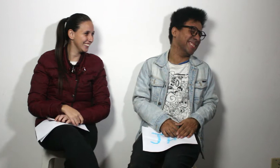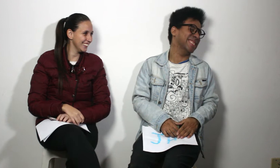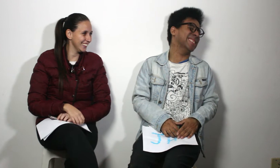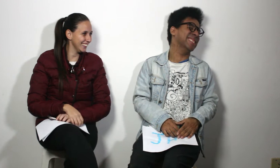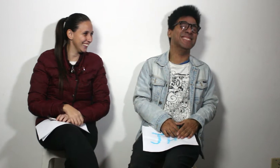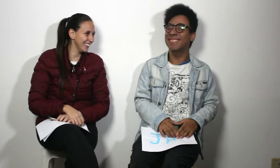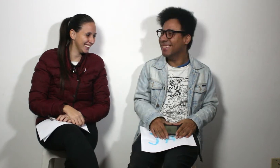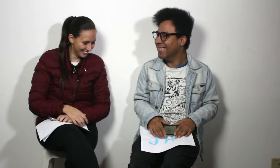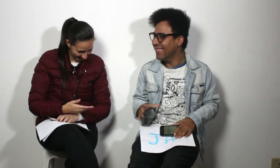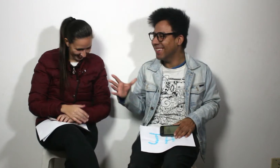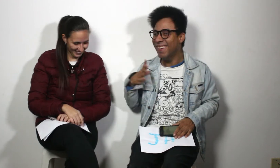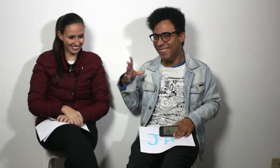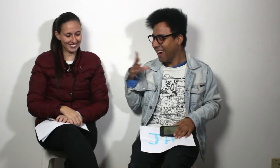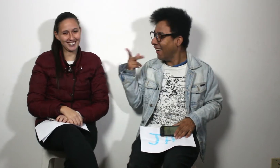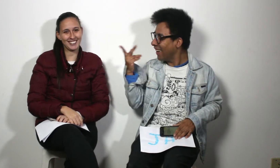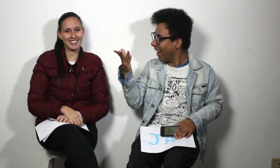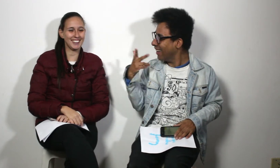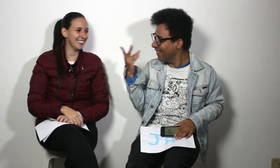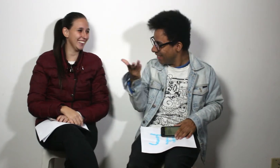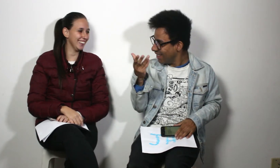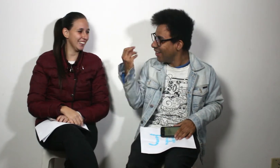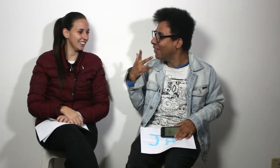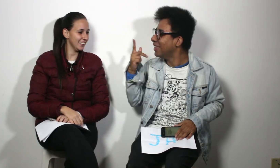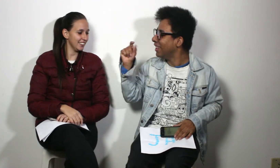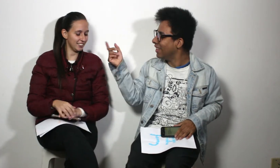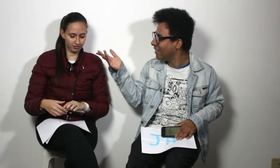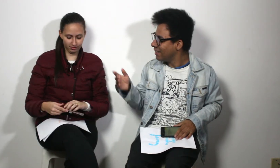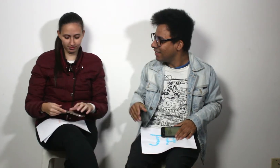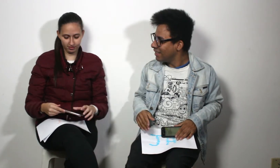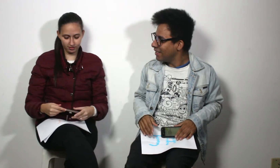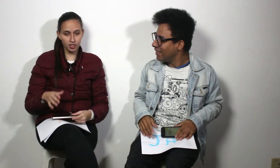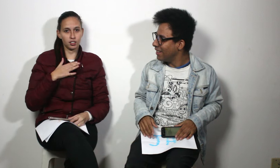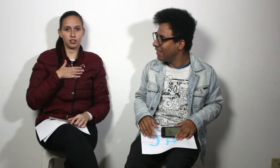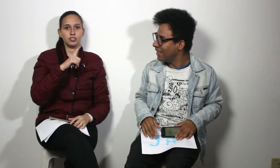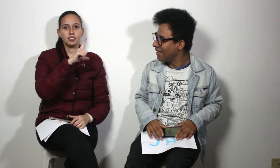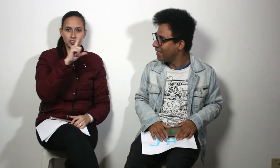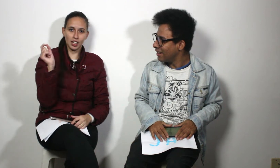( riso) Folga! Você vai falar .. 100 REAIS.!